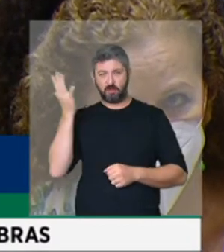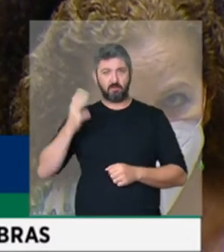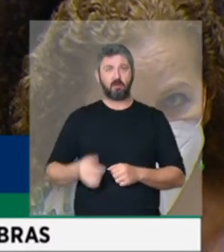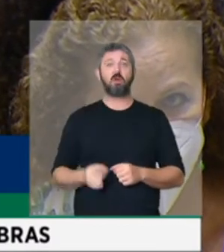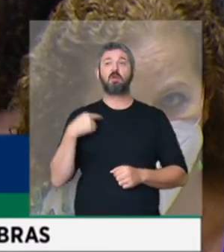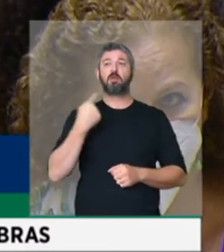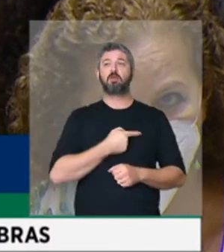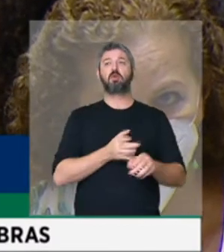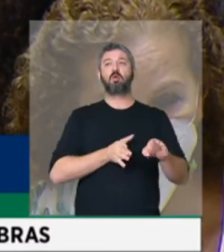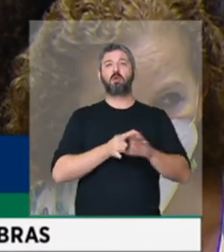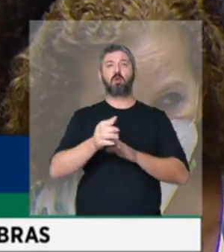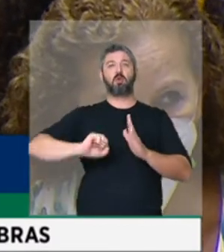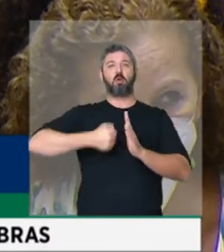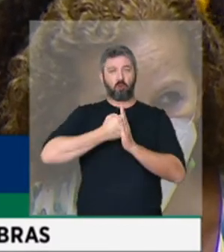POR ISSO O PCDOB, SENHOR PRESIDENTE, É FAVORÁVEL AO